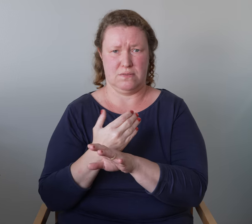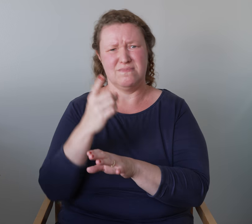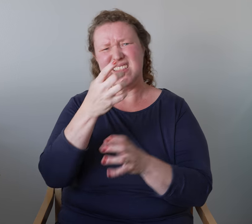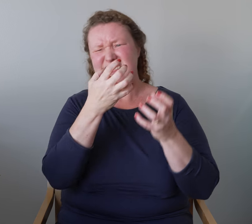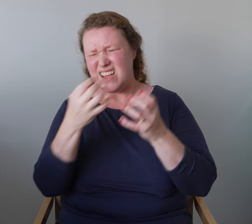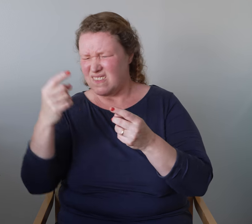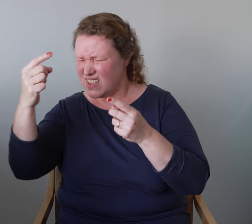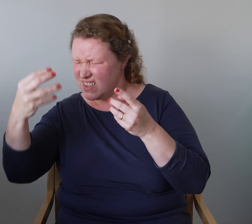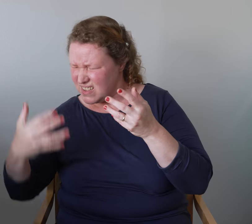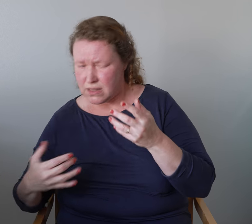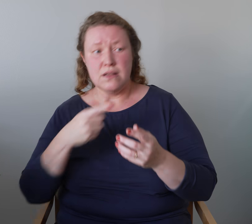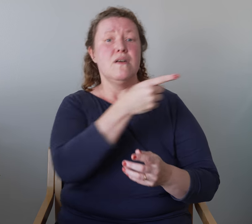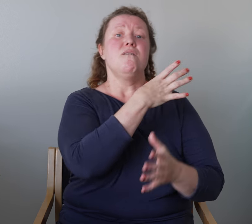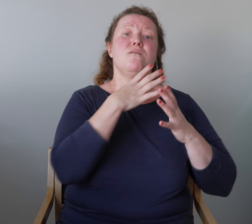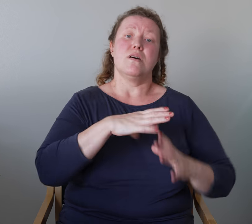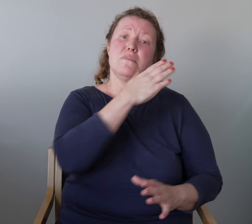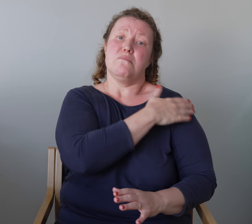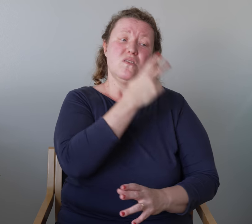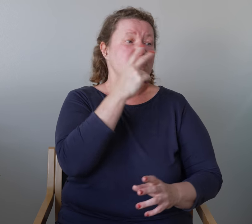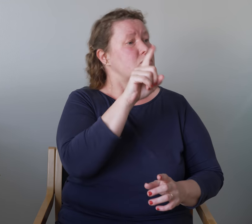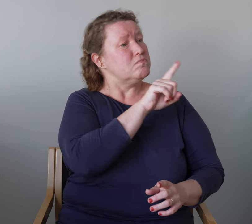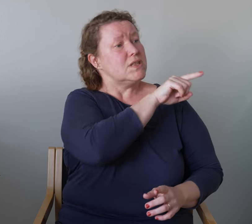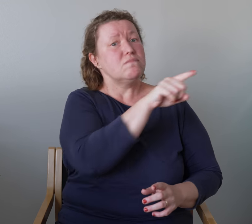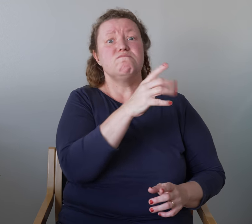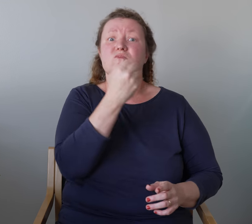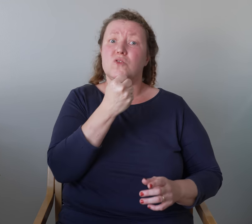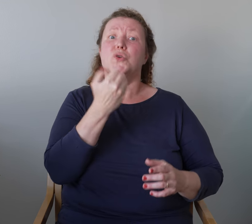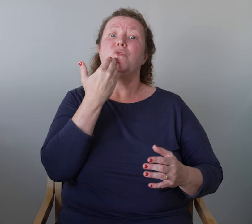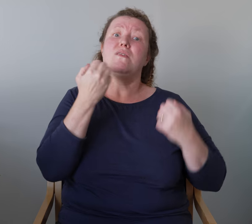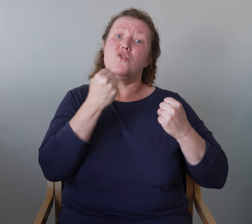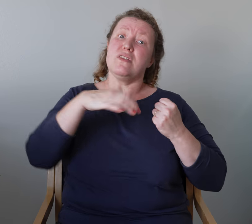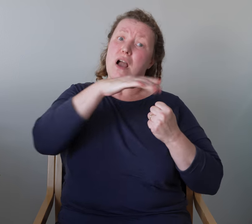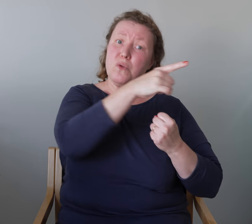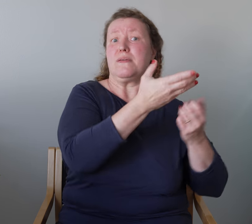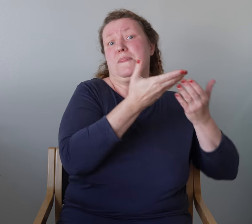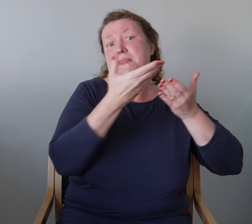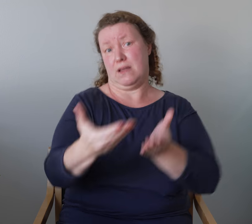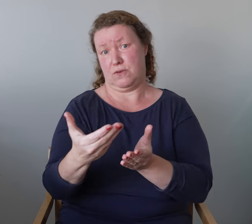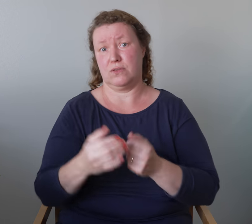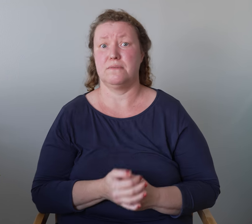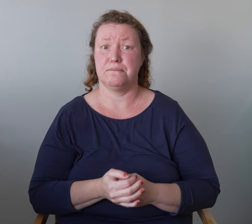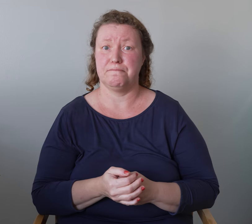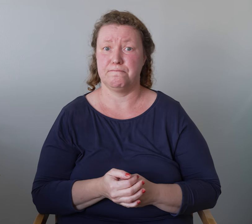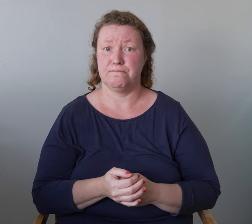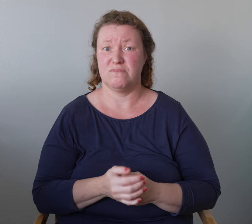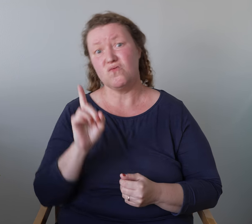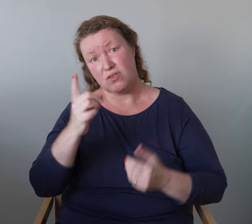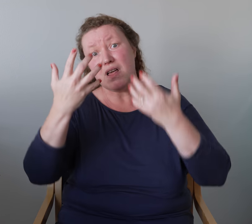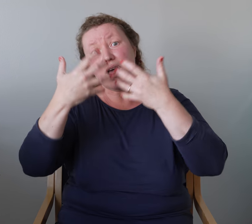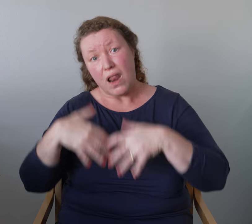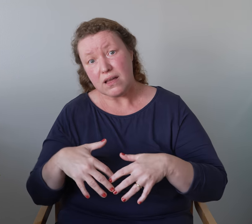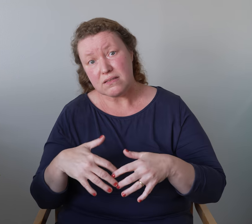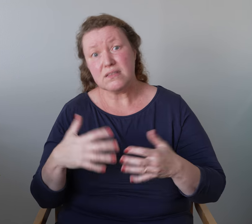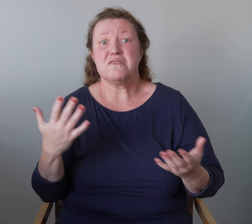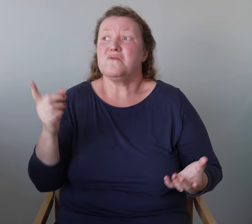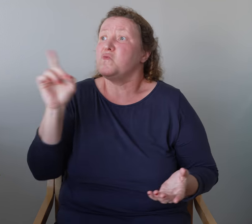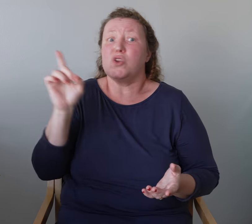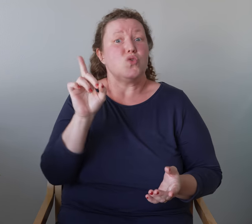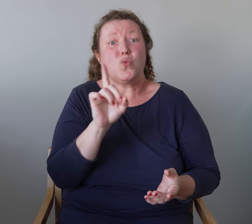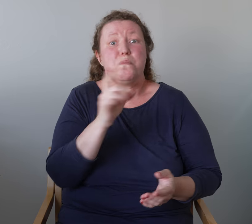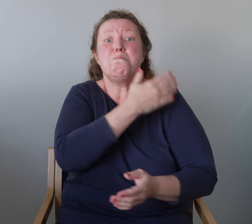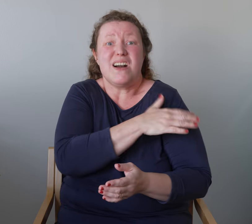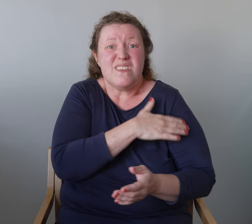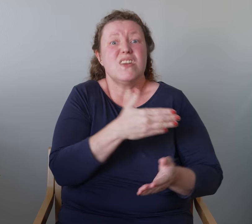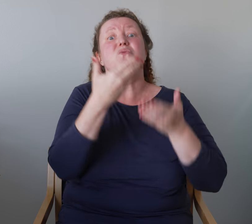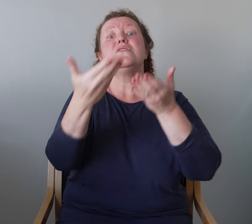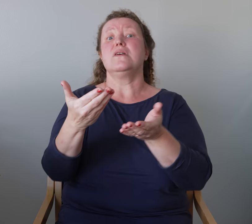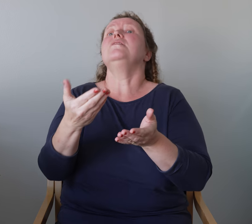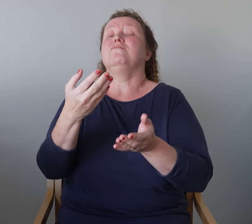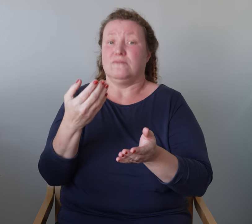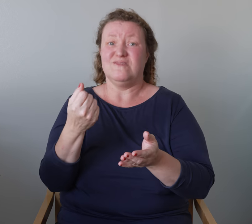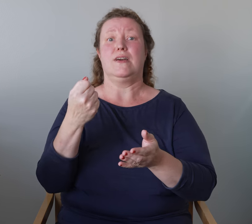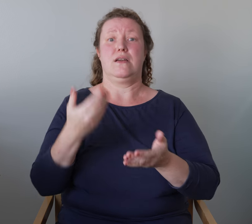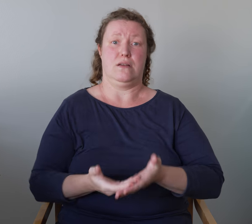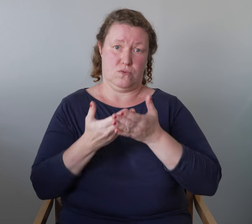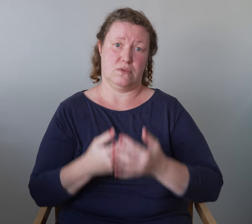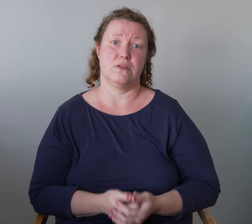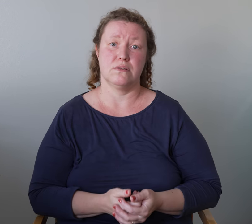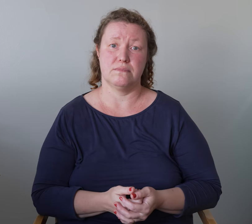He voivat miettiä, mitä palveluita ja apuvälineitä tai lisäohjelmia pystyvät tarjoamaan sinulle.